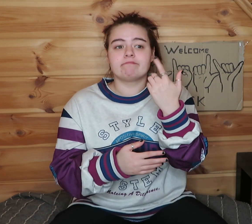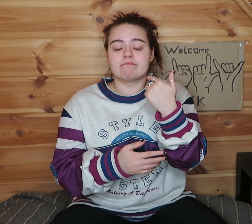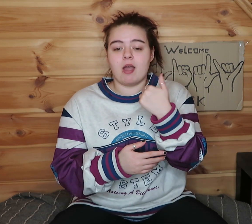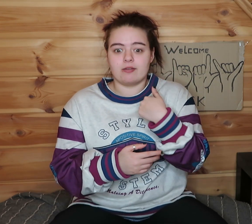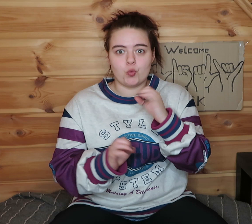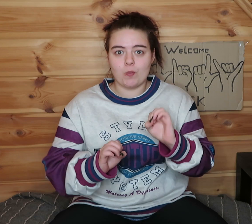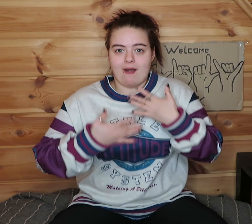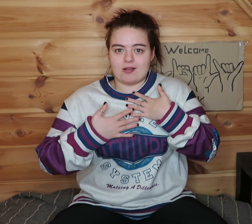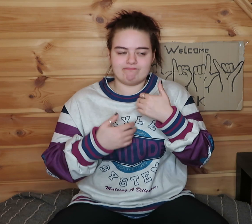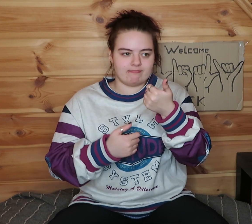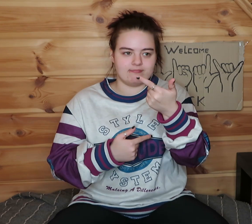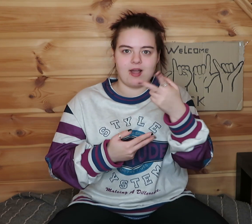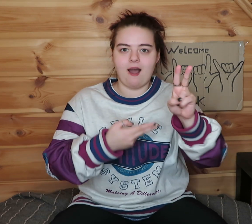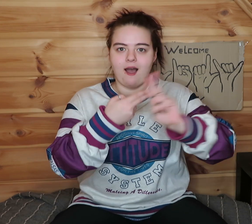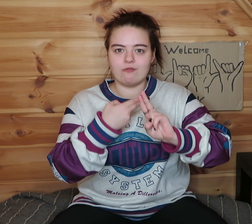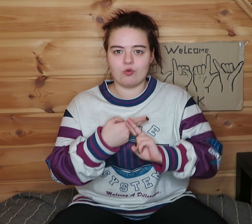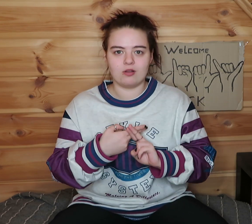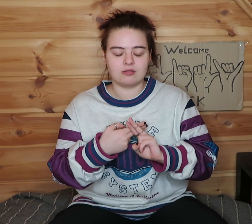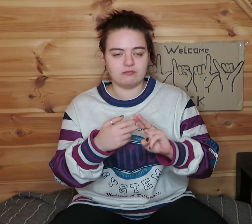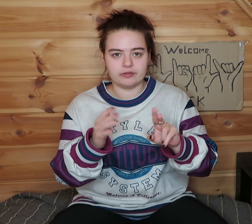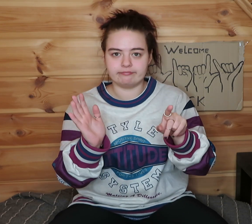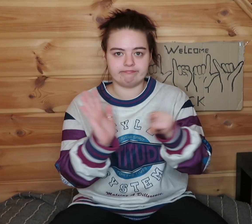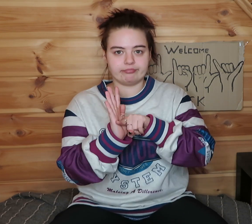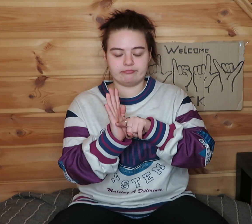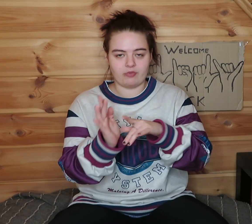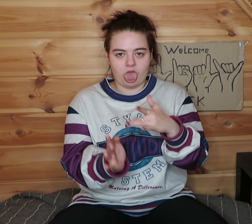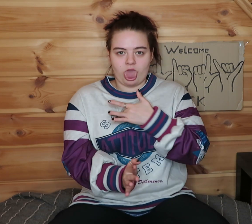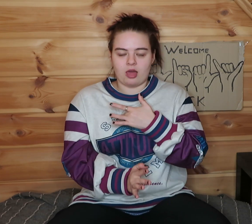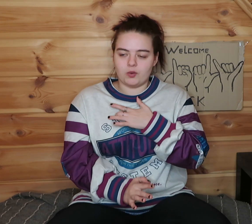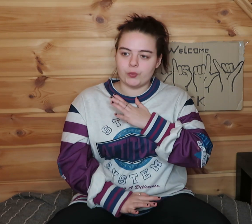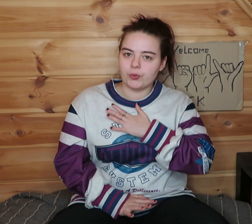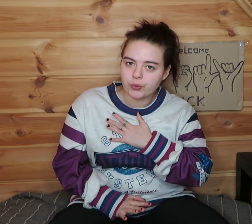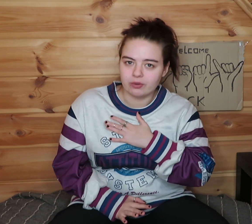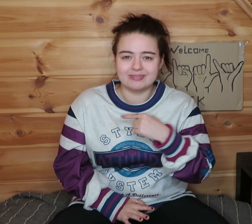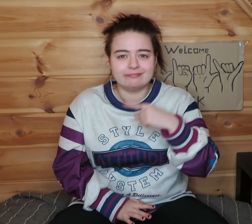Aber ich bin ein bisschen überrascht über ein paar Antworten. Einige waren negativ und ich fühlte mich betroffen...